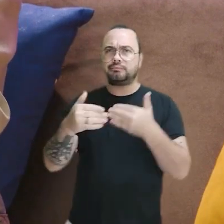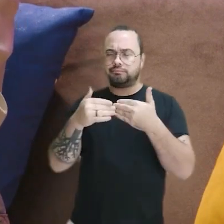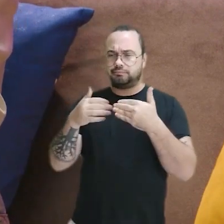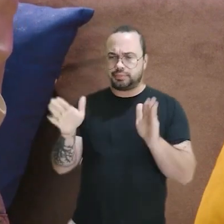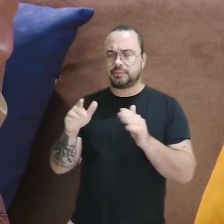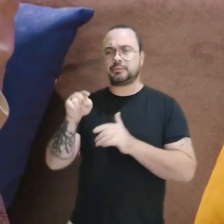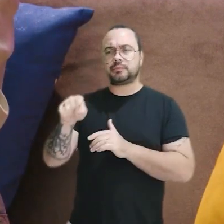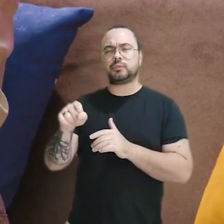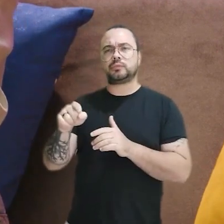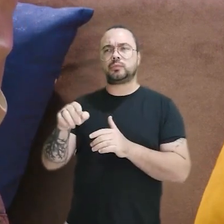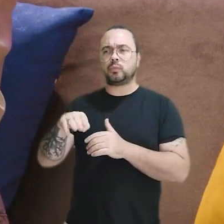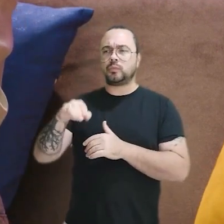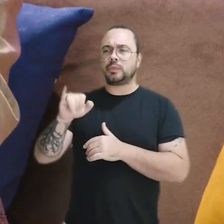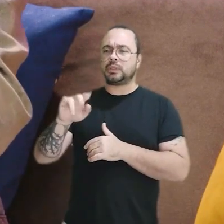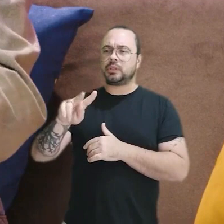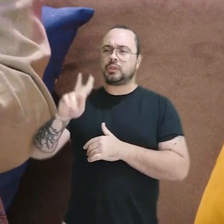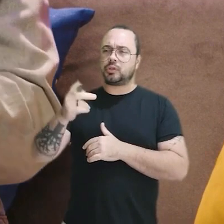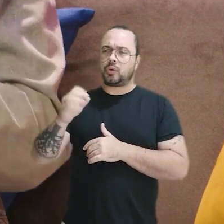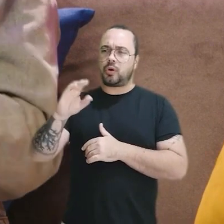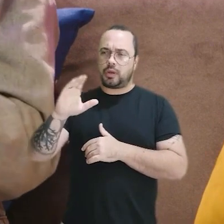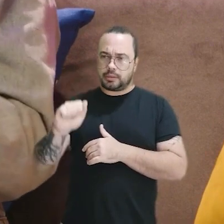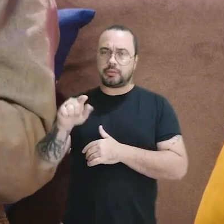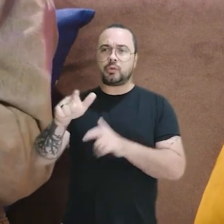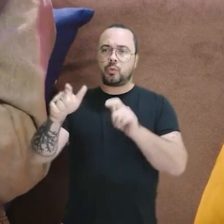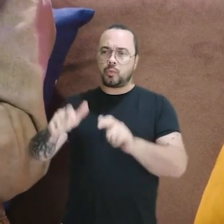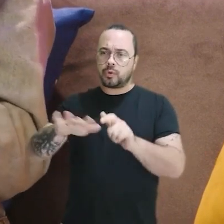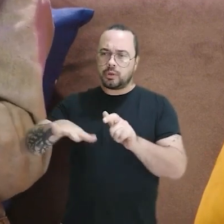né, eu lembro, depois da primeira semana, assim,